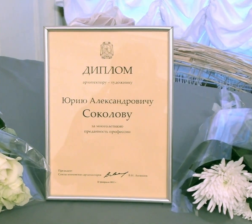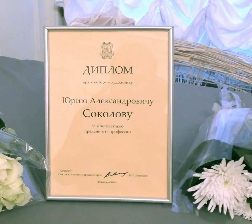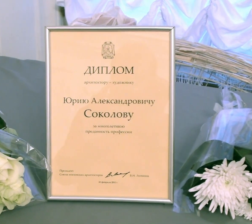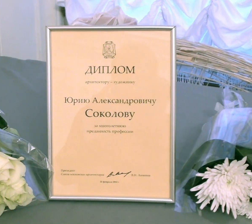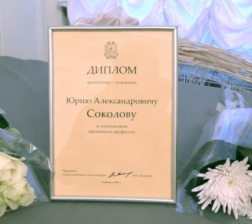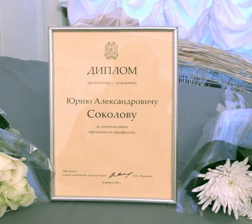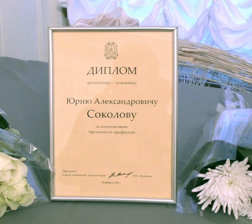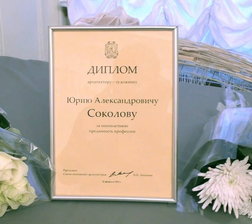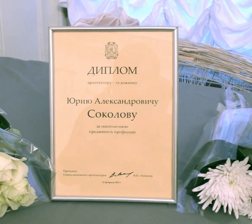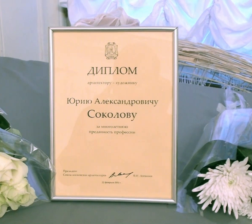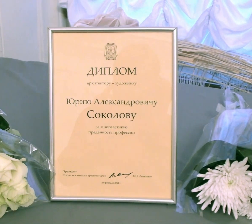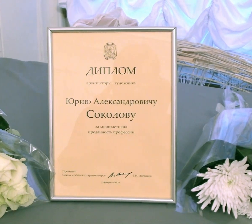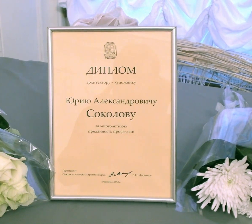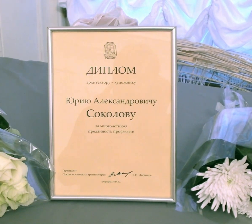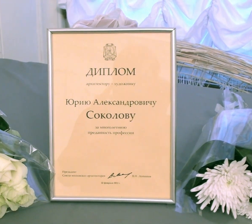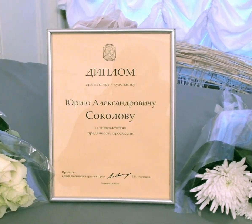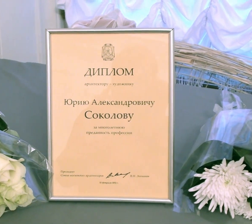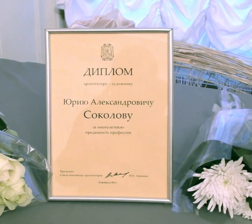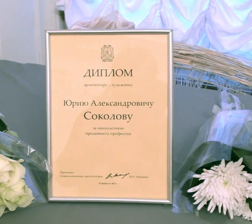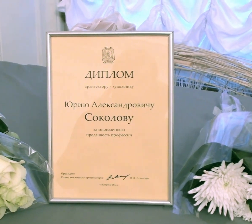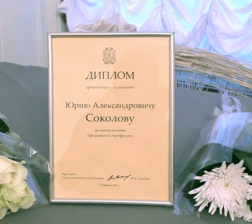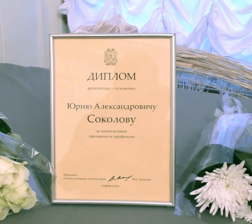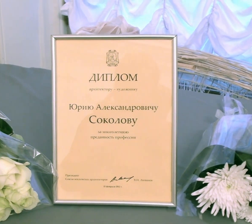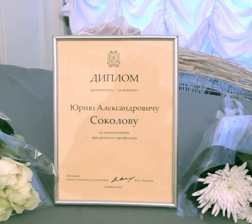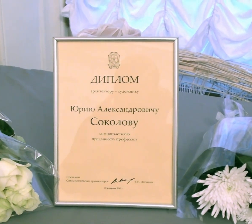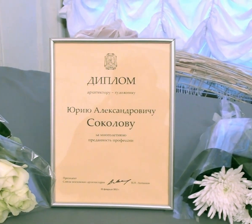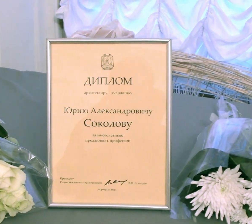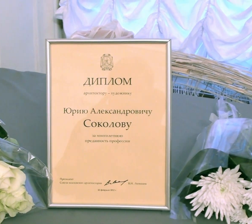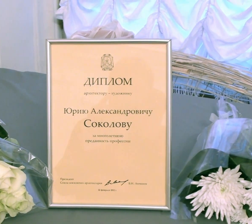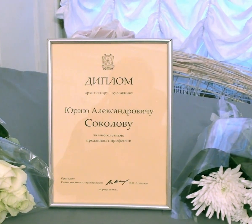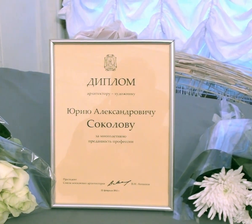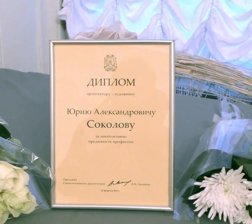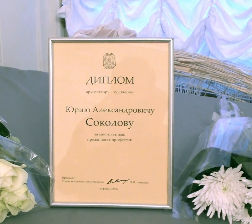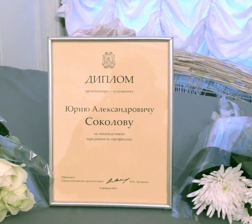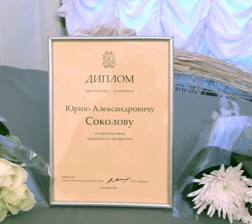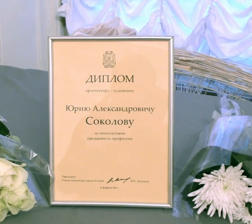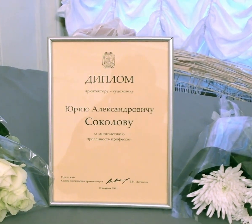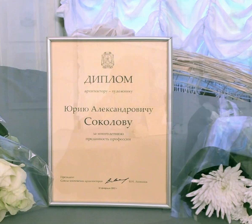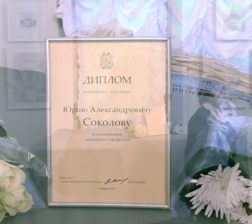После этого гости смогли посмотреть на выставку работ Соколова